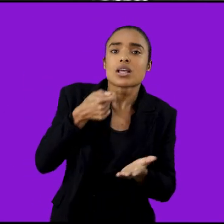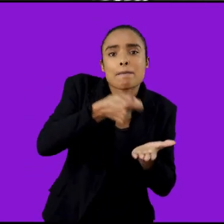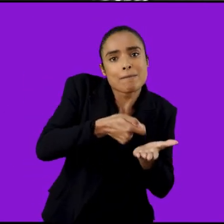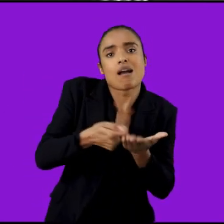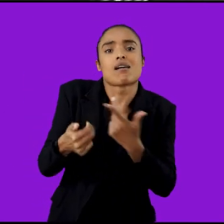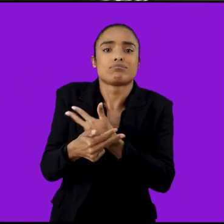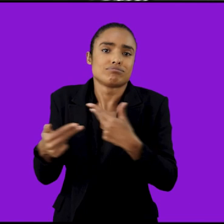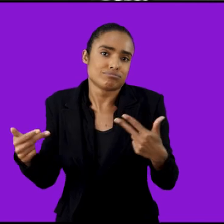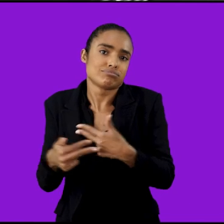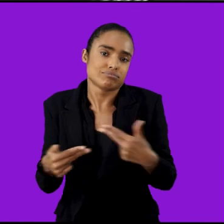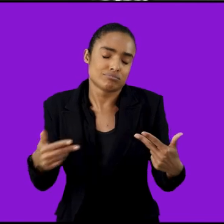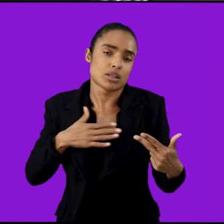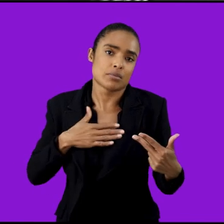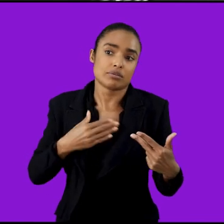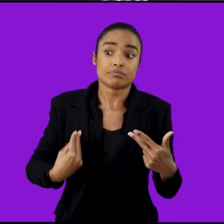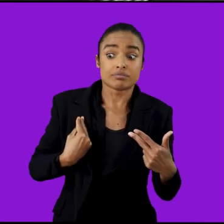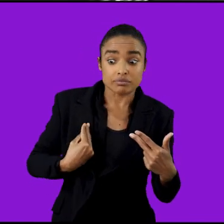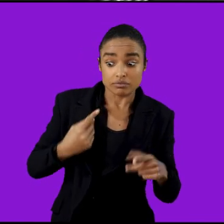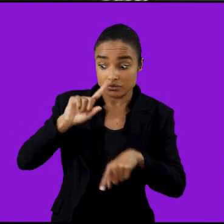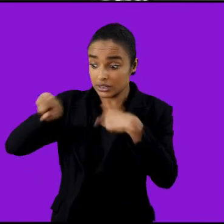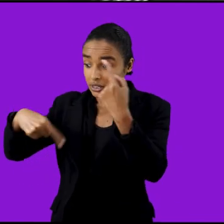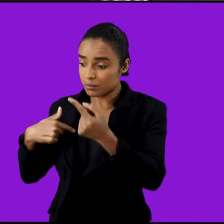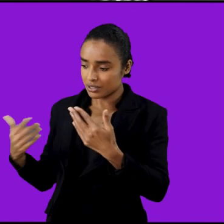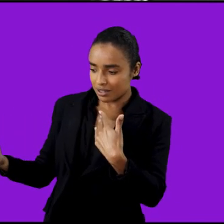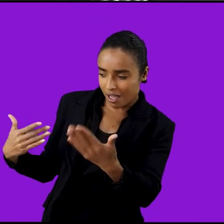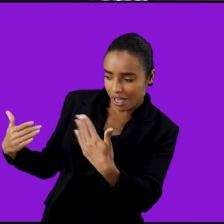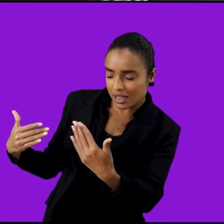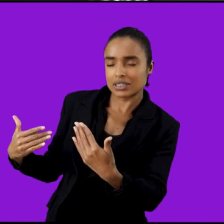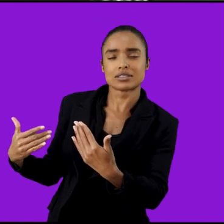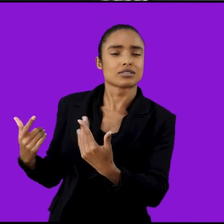durante um tempo. E aí, depois eu fui entender realmente dessa minha relação com dinheiro.